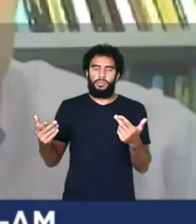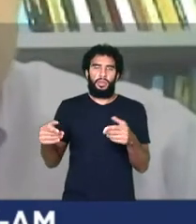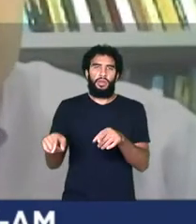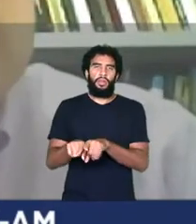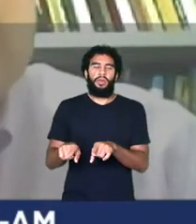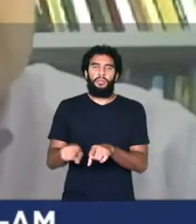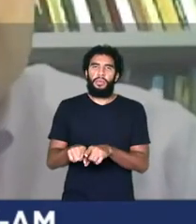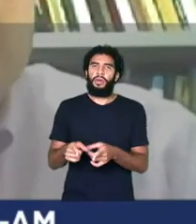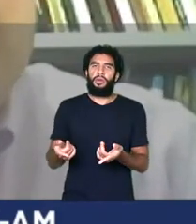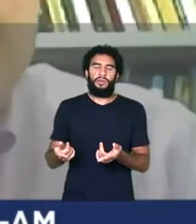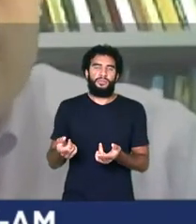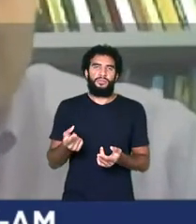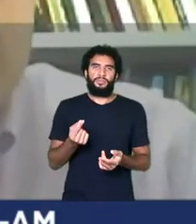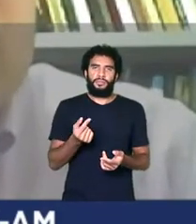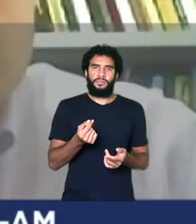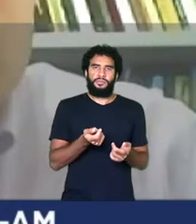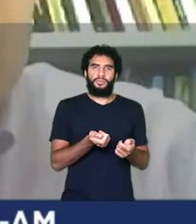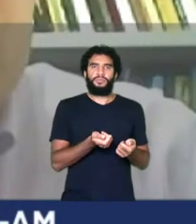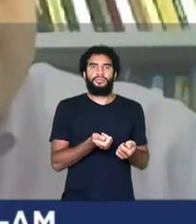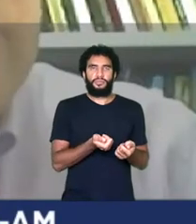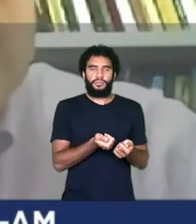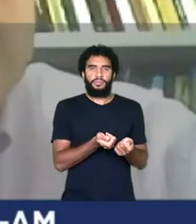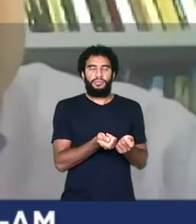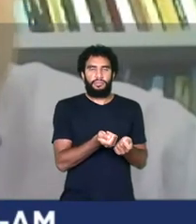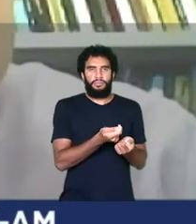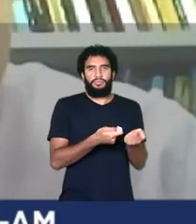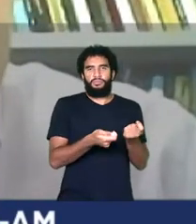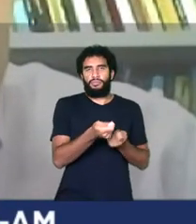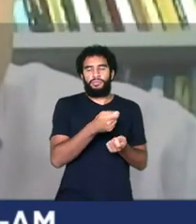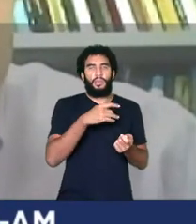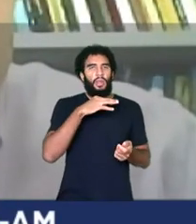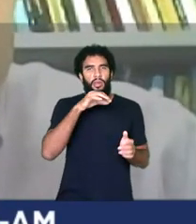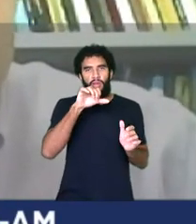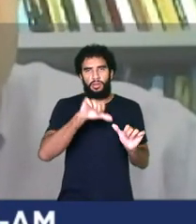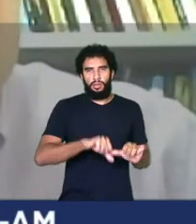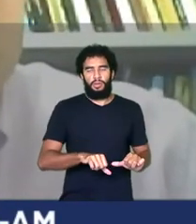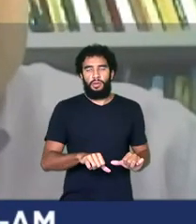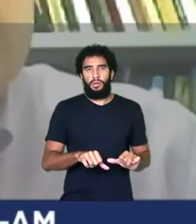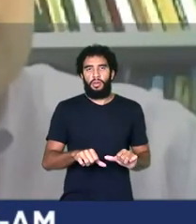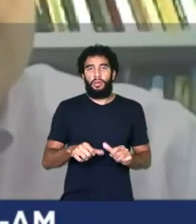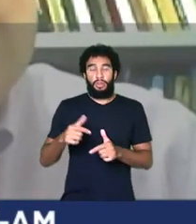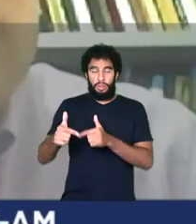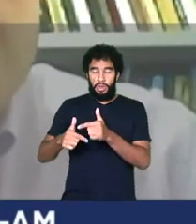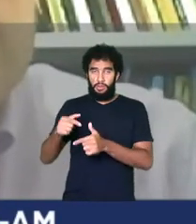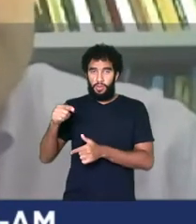QUE NO NOTÓRIOMENTE SE FALA MUITO SOBRE LAVAGEM DE DINHEIRO. ENTÃO PRECISAMOS GERAR EMPREGO NO BRASIL E NÃO VAI SER DESSA FORMA. NA